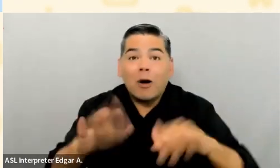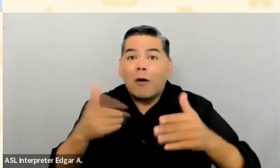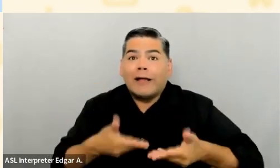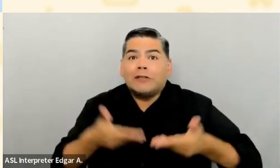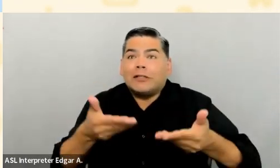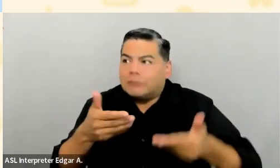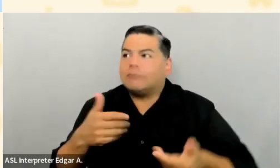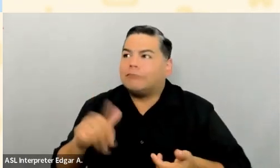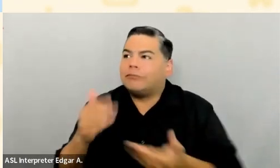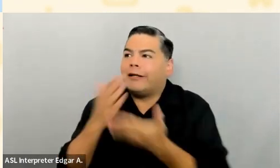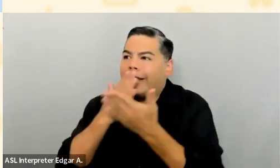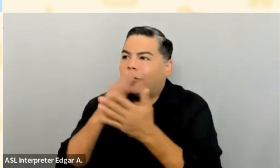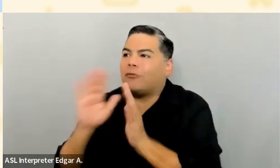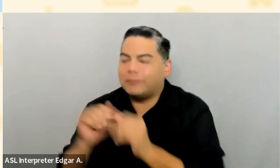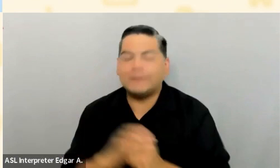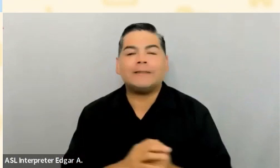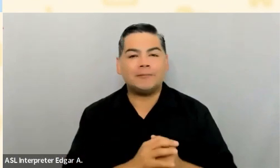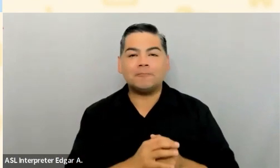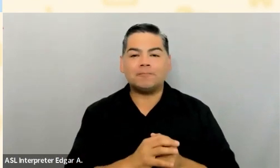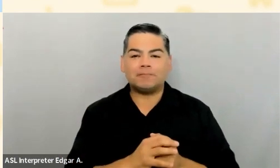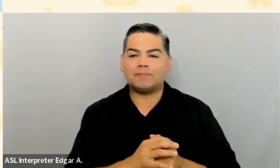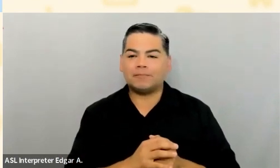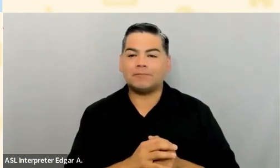Gracias por venir.